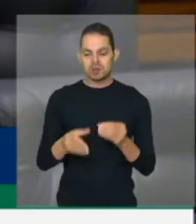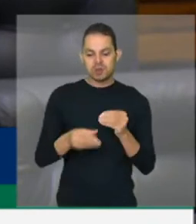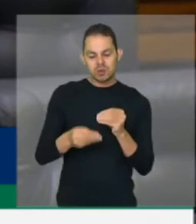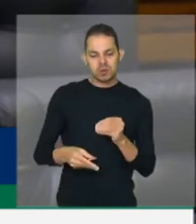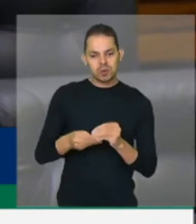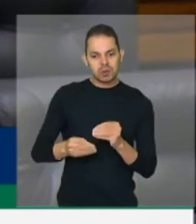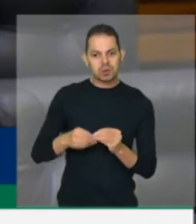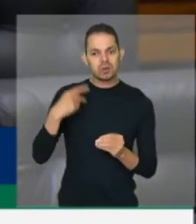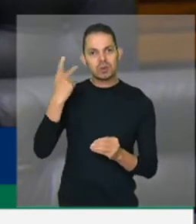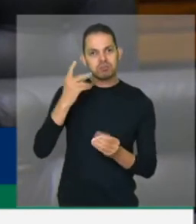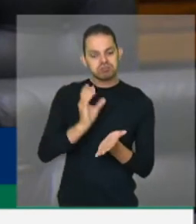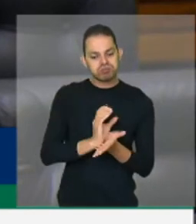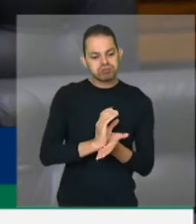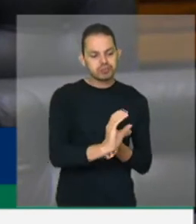MINHAS EMENDAS PARLAMENTARES É DISPOSIÇÃO DO GOVERNO DO